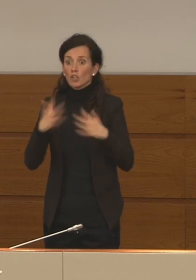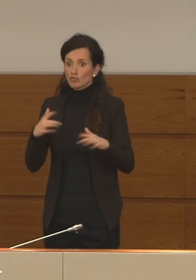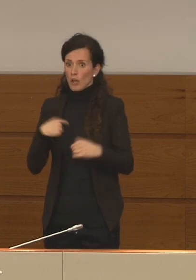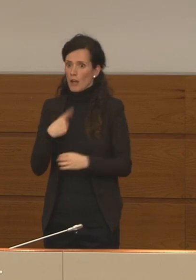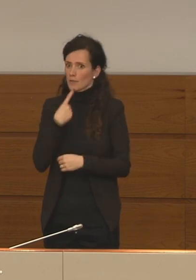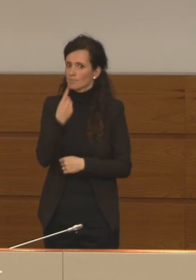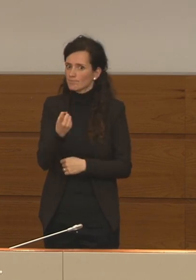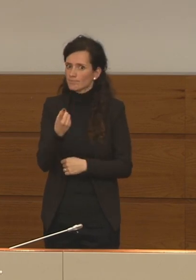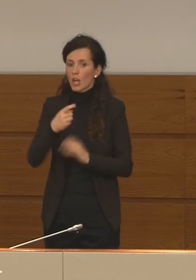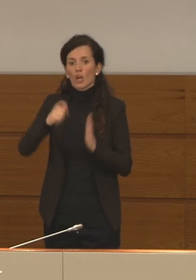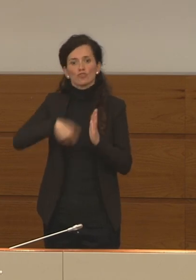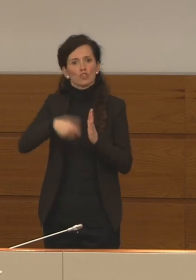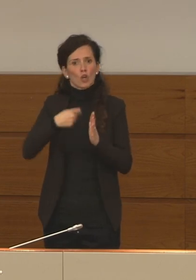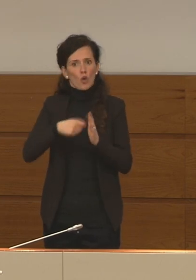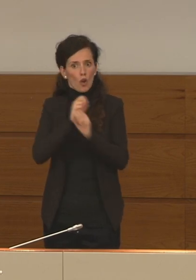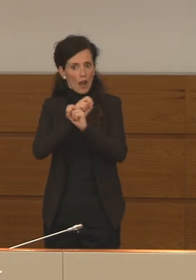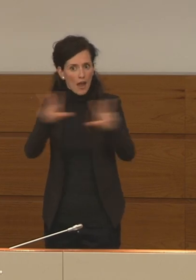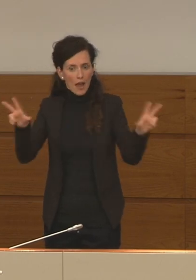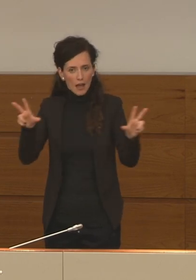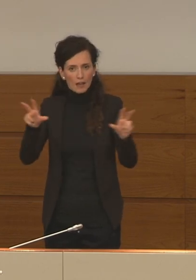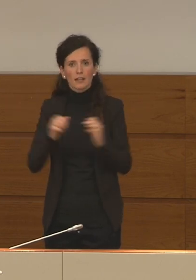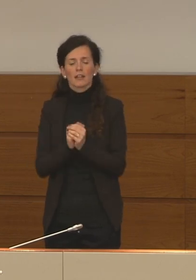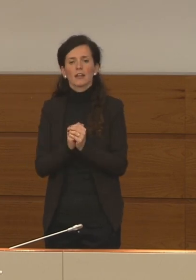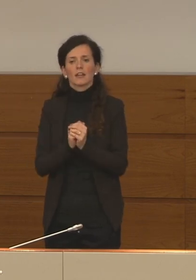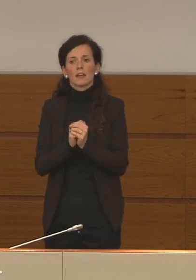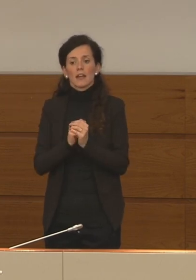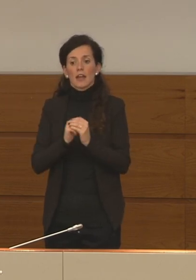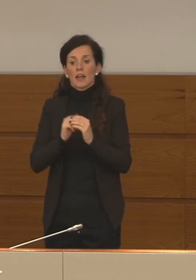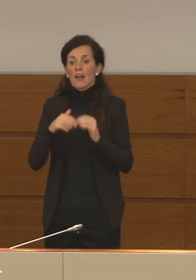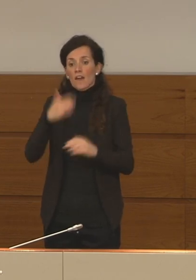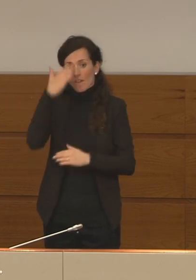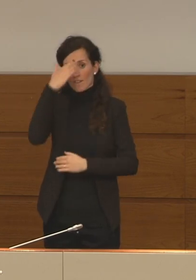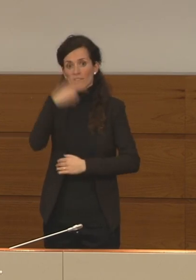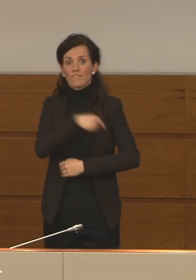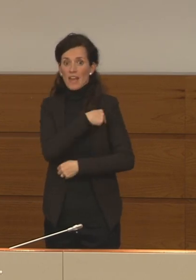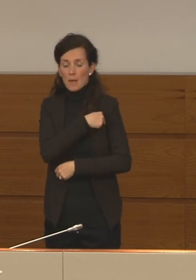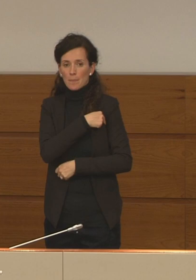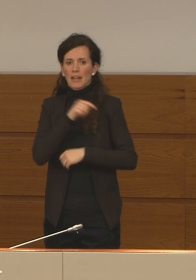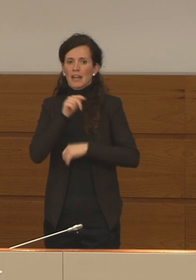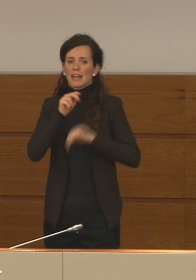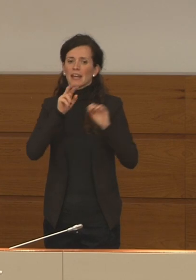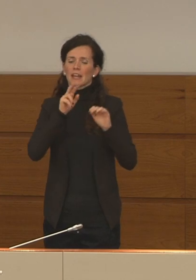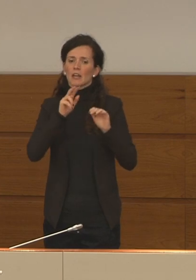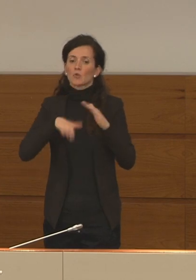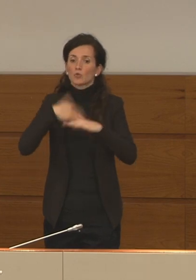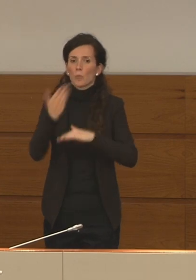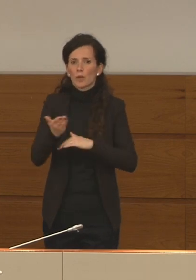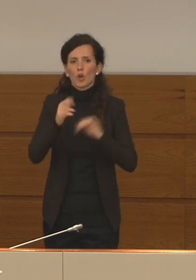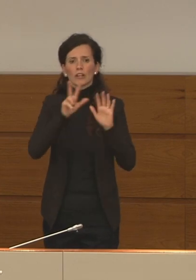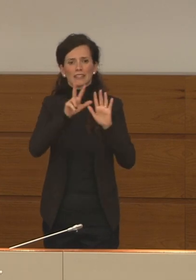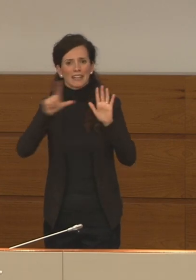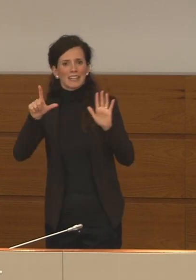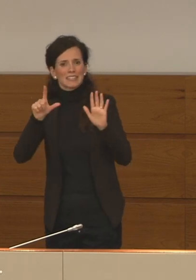nelle circolari almeno superiore a 37,5° che è uno standard internazionale